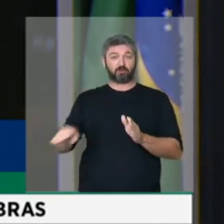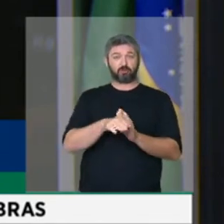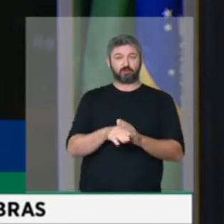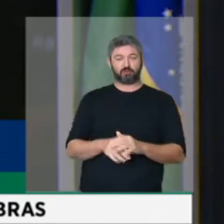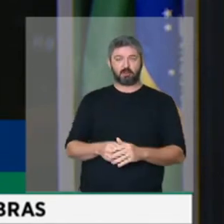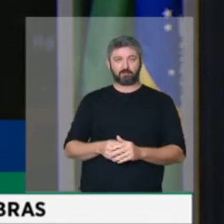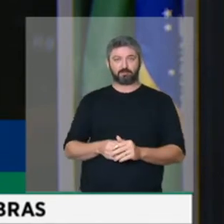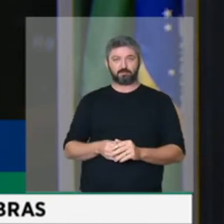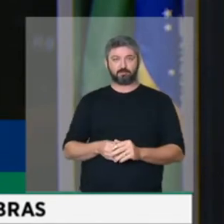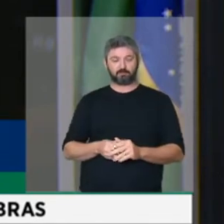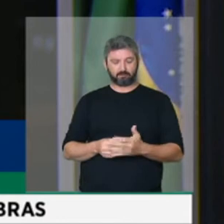ECONÔMICO O QUE BRASIL CERTAMENTE HÁ DE TER, MAS QUE